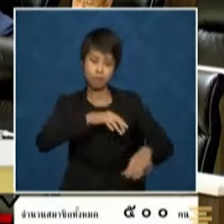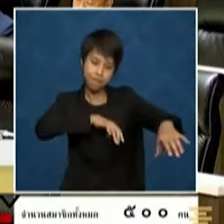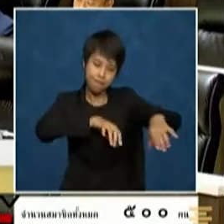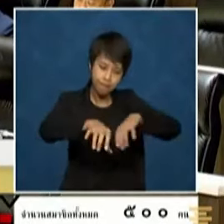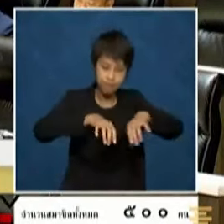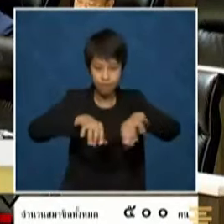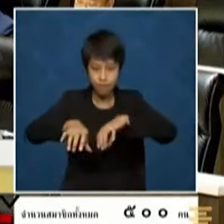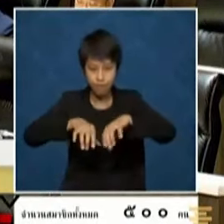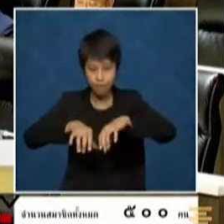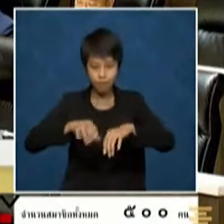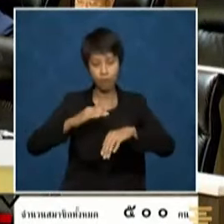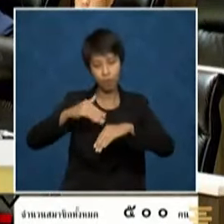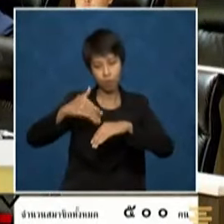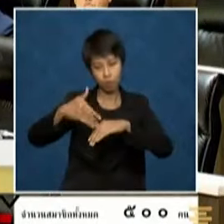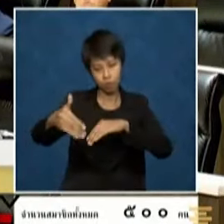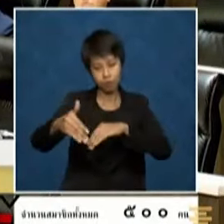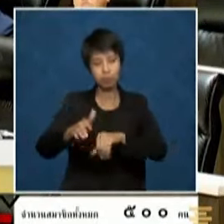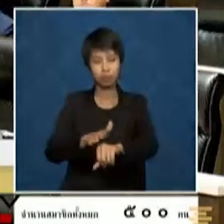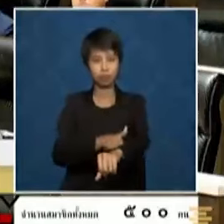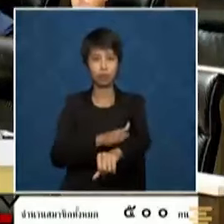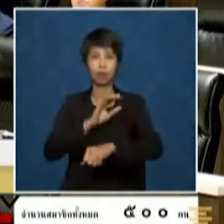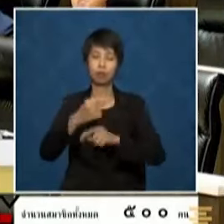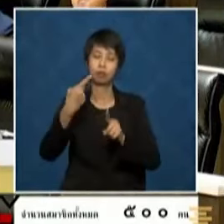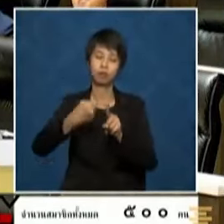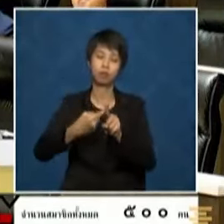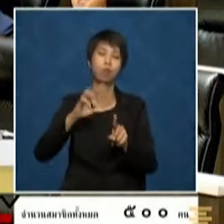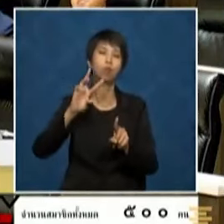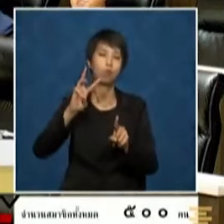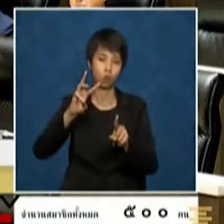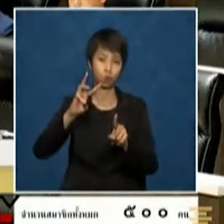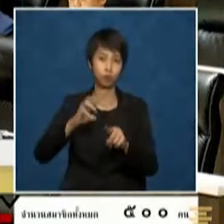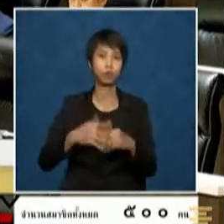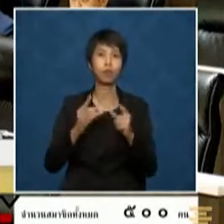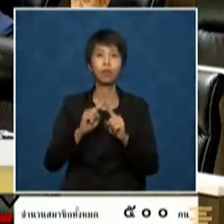พูดป่าก็บอกว่าเฮ้ยคุณพูดแรงแกคลอด โปรแกรมไปสมุยเลยนะอือคือประมาณว่าแบบ